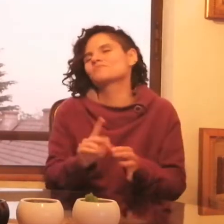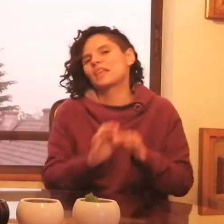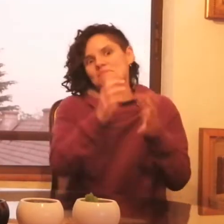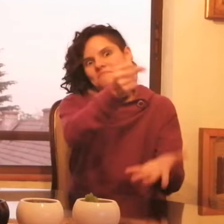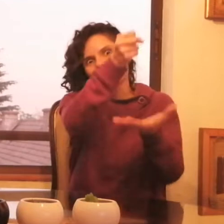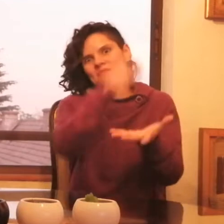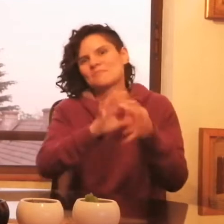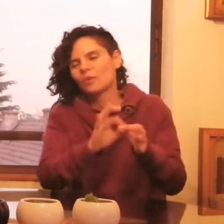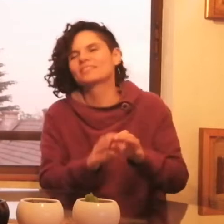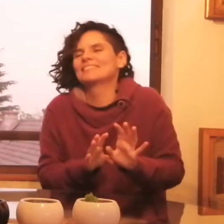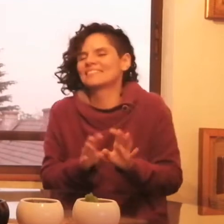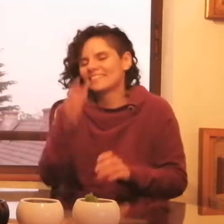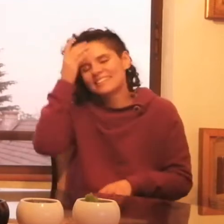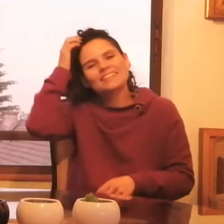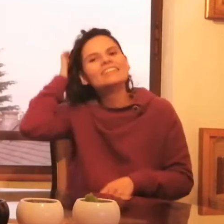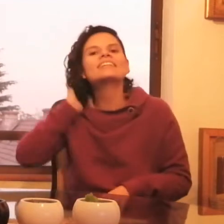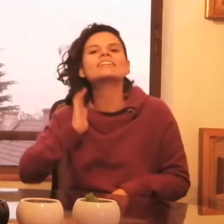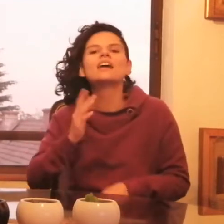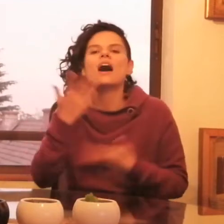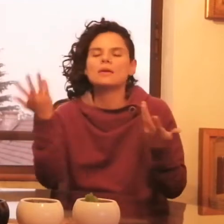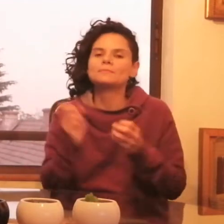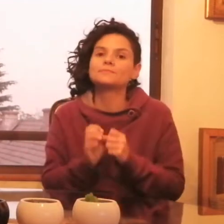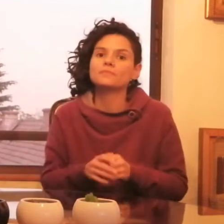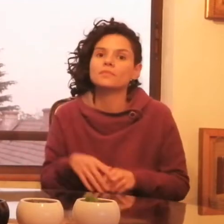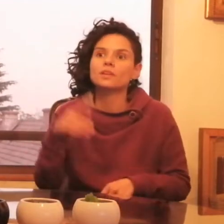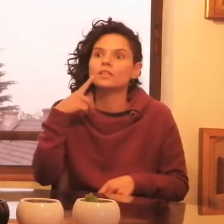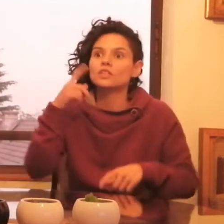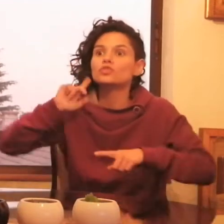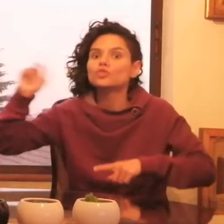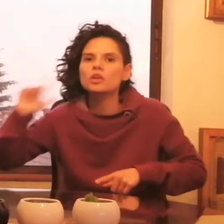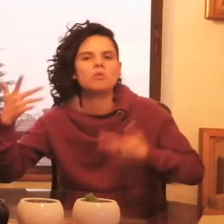Cómo fue para ti después de haber habías trabajado en sonido, habías producido bandas,